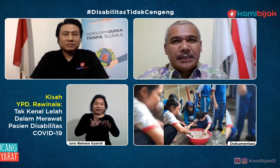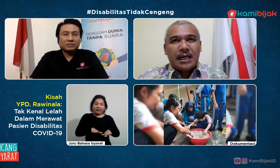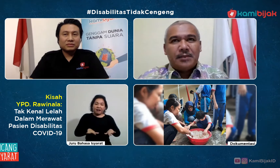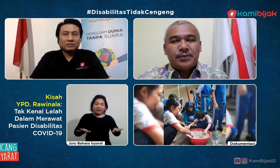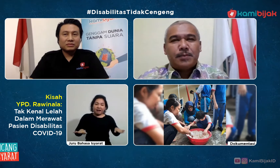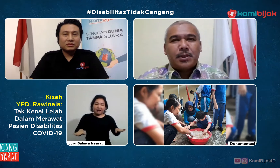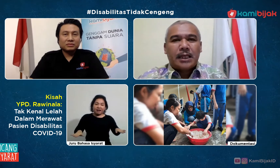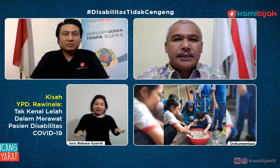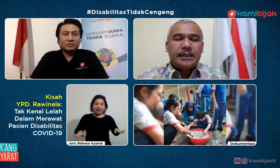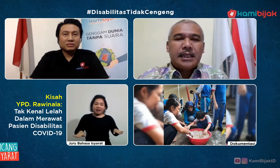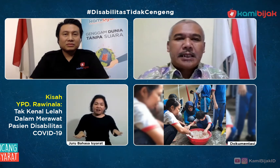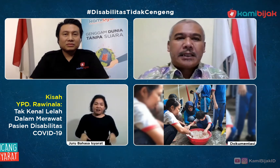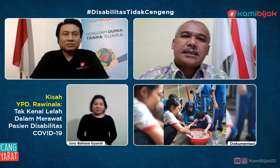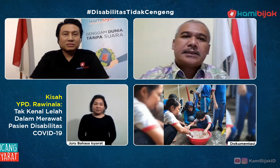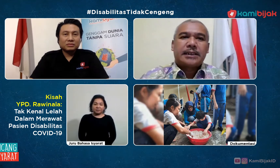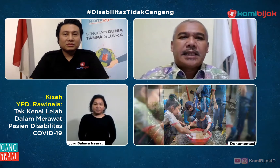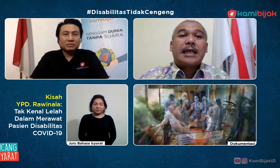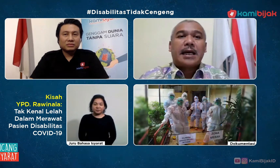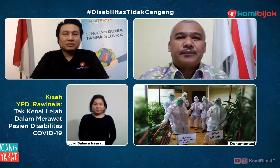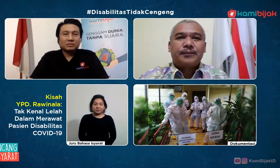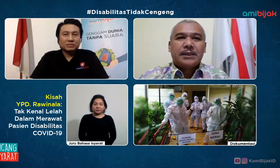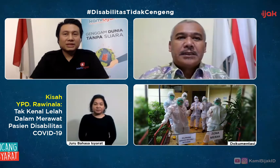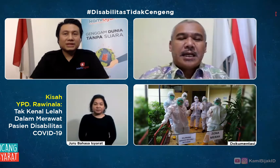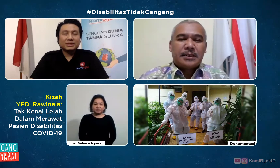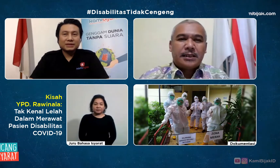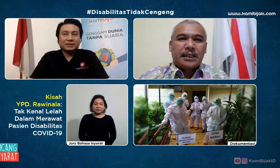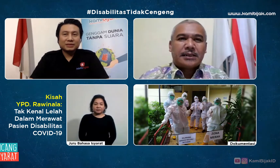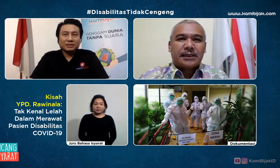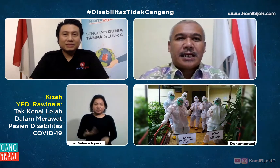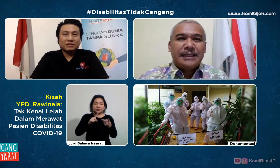Paling gak bisa mengurangi rasa Stres anak-anak ini.